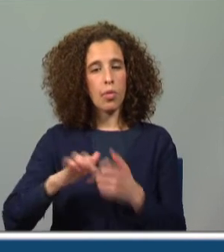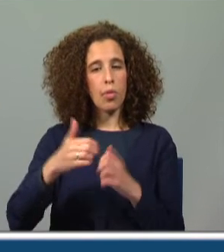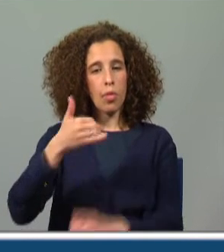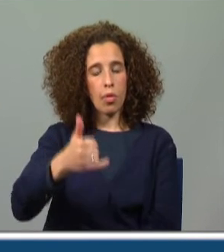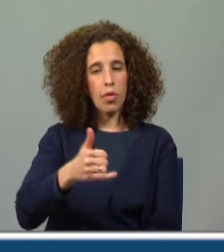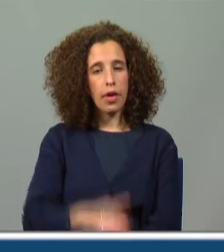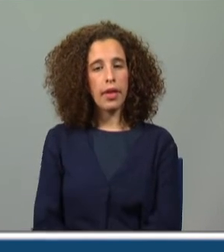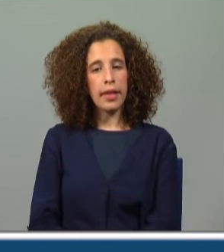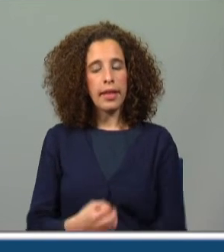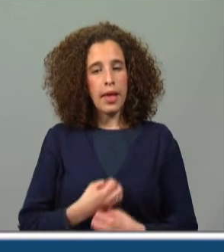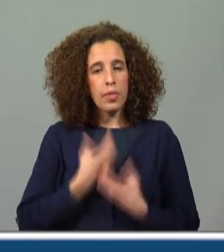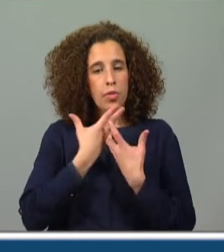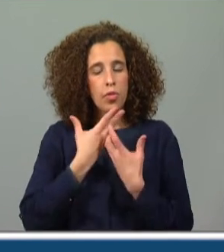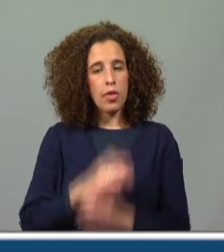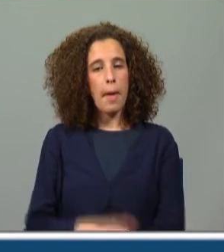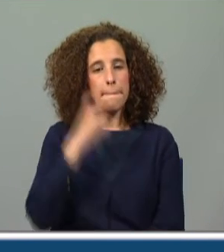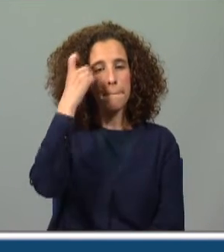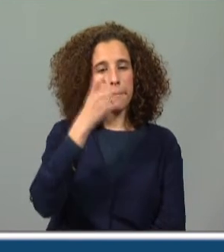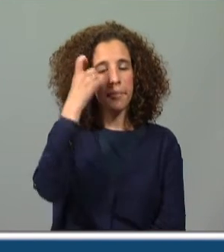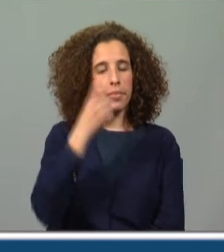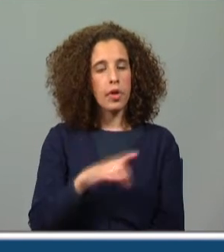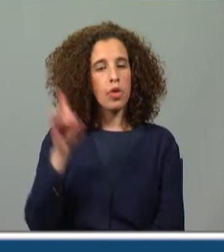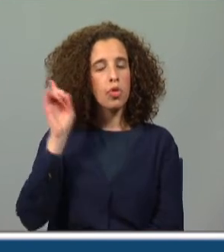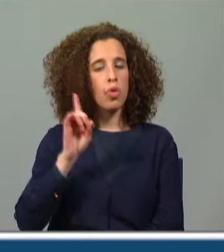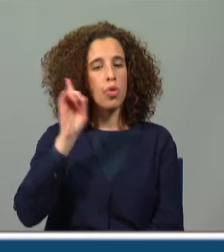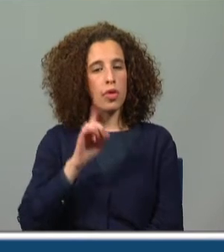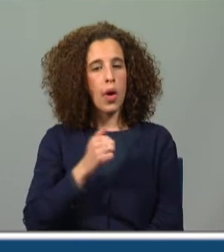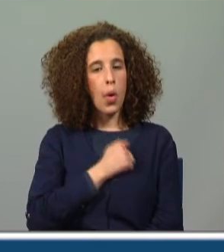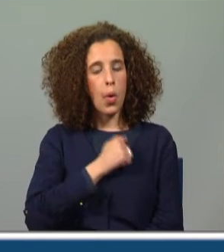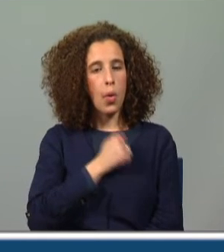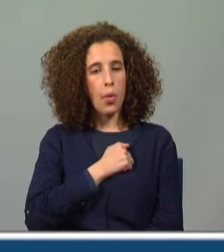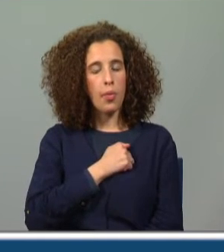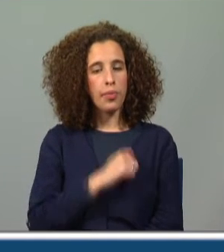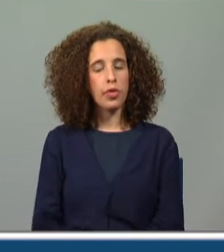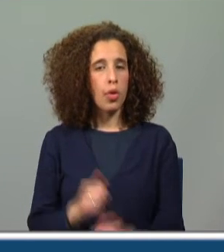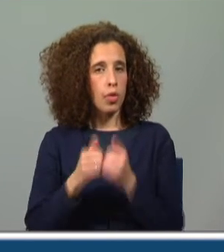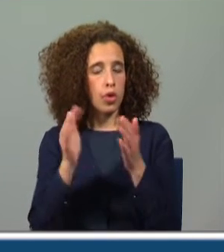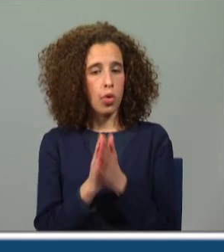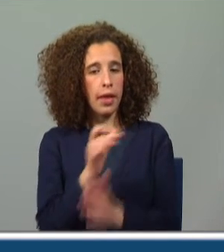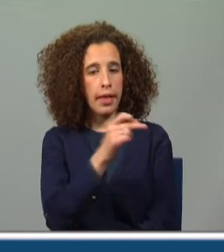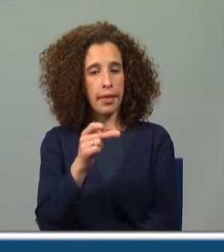veio Moção e pensativo a qualificar coração como em todas as alíneas mostra 來了 議案和周到的資格心如所有台詞所示